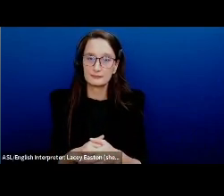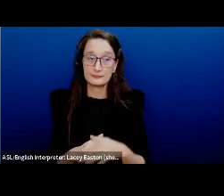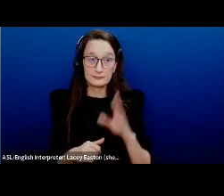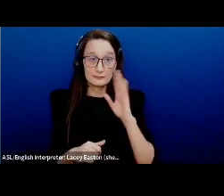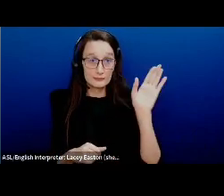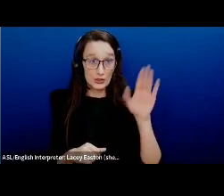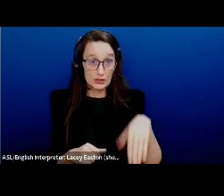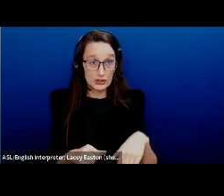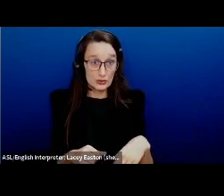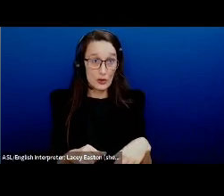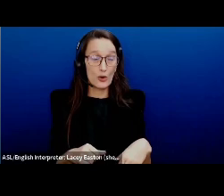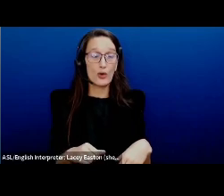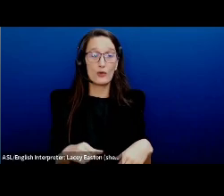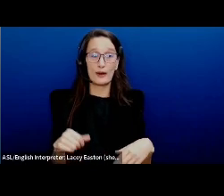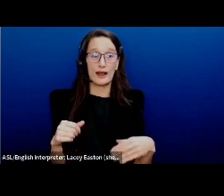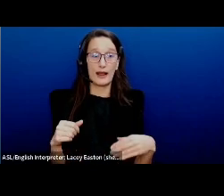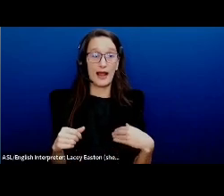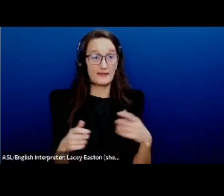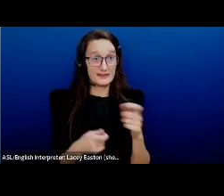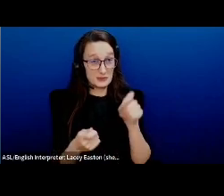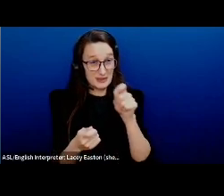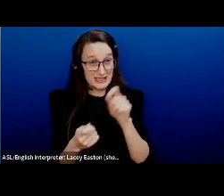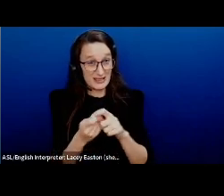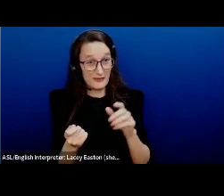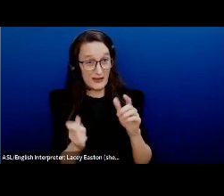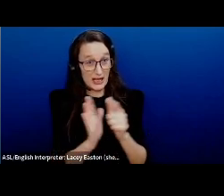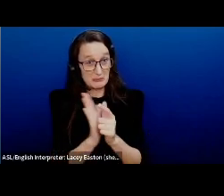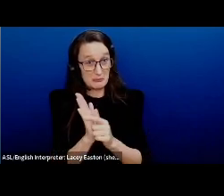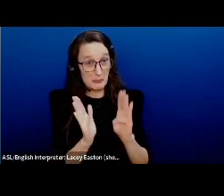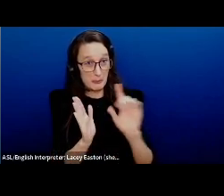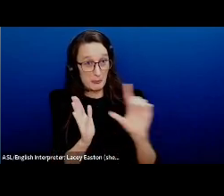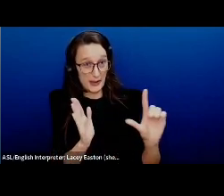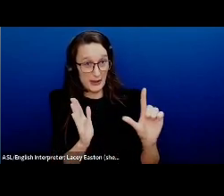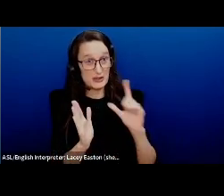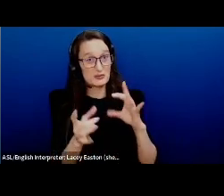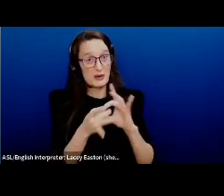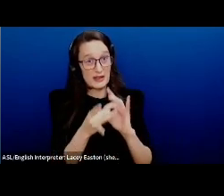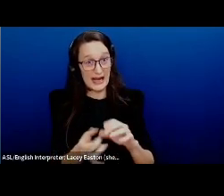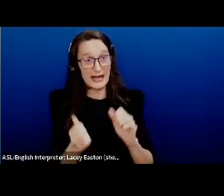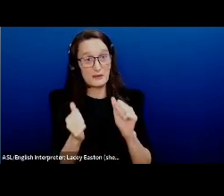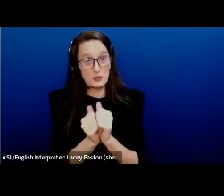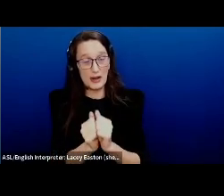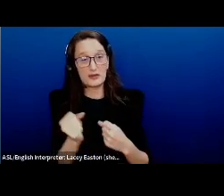existen proyectos de ley específicos relacionados con el apoyo a los estudiantes sordos o con discapacidad auditiva? Solo